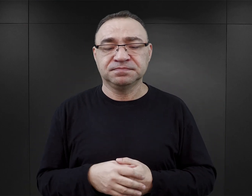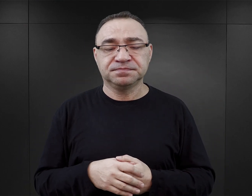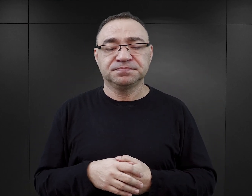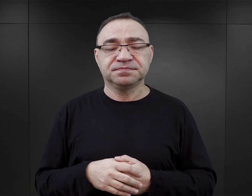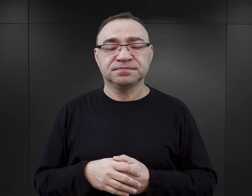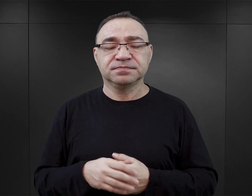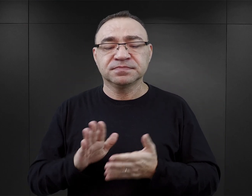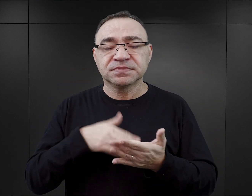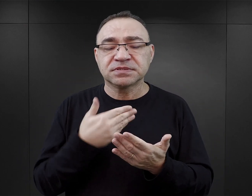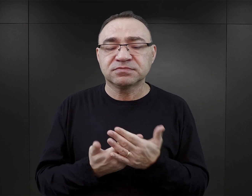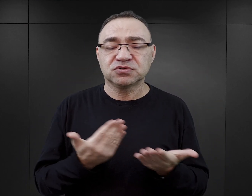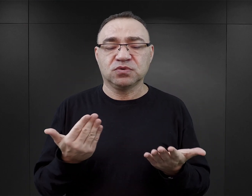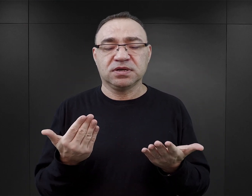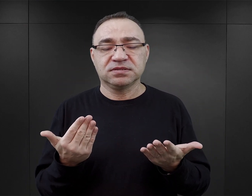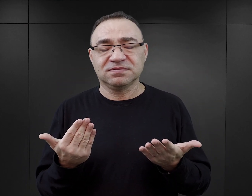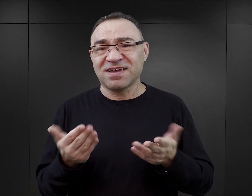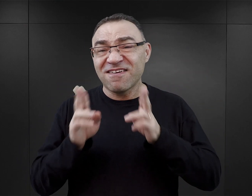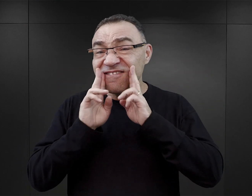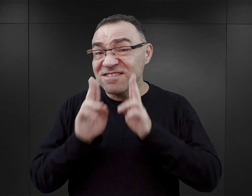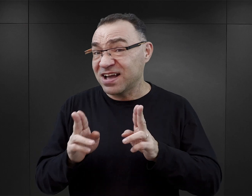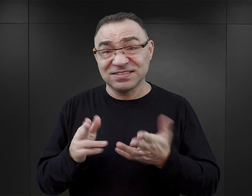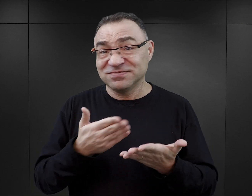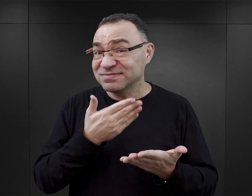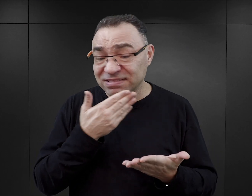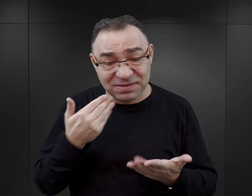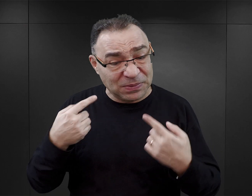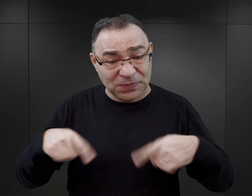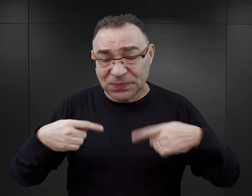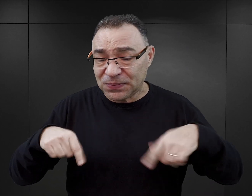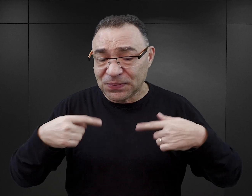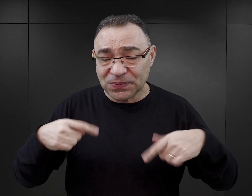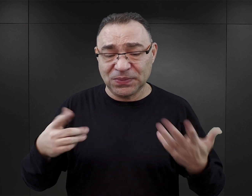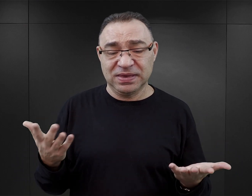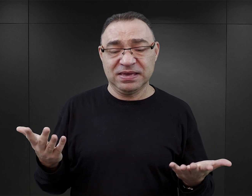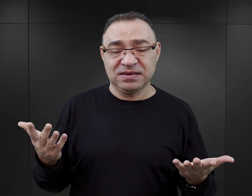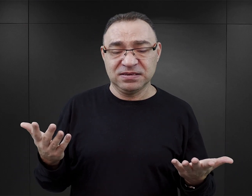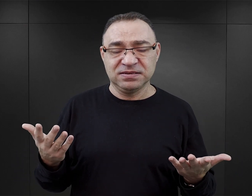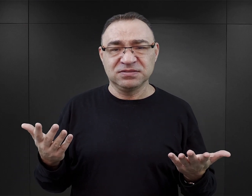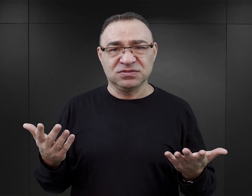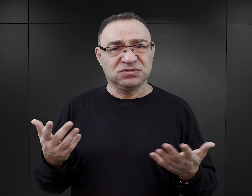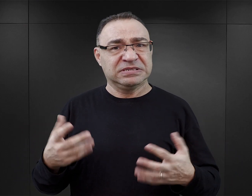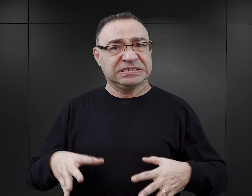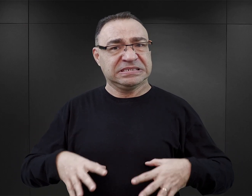Są to nie tylko błędy czysto faktograficzne, które są, wydaje mi się, że chyba najbardziej irytujące,